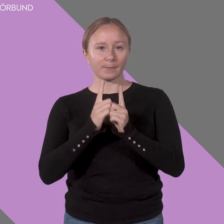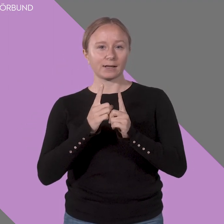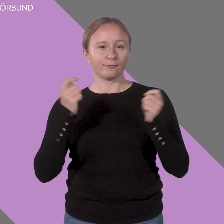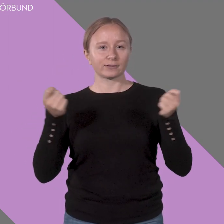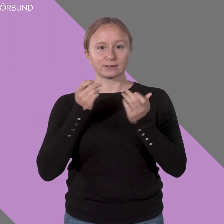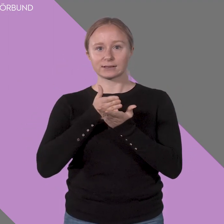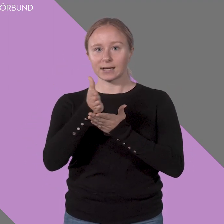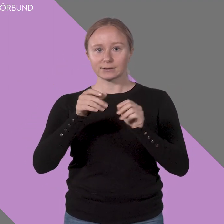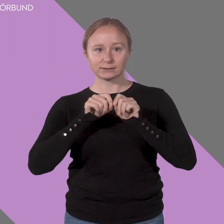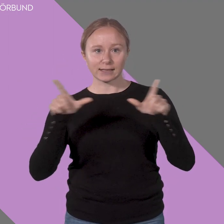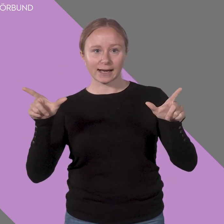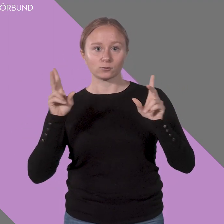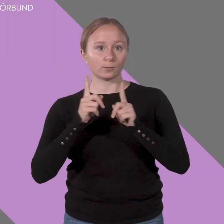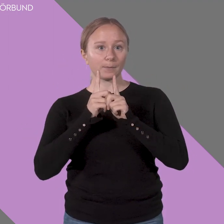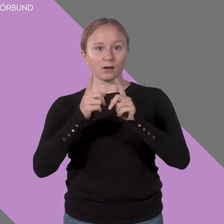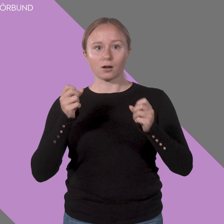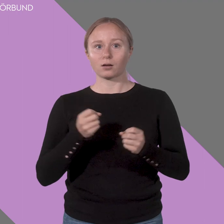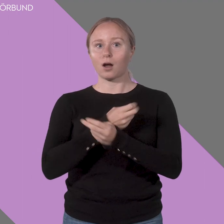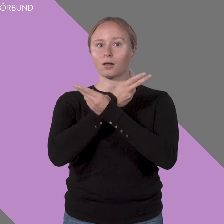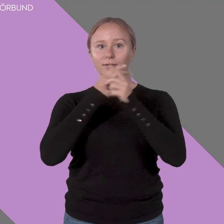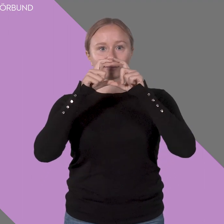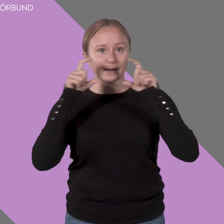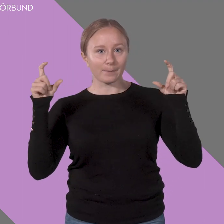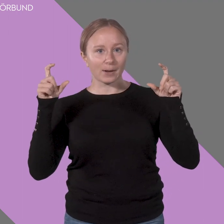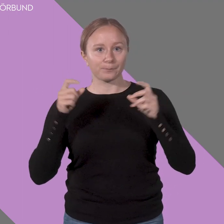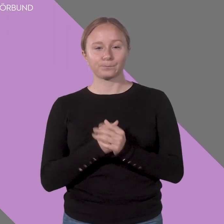med en festsändning med galatema!